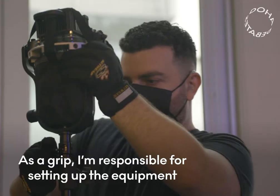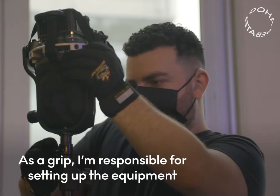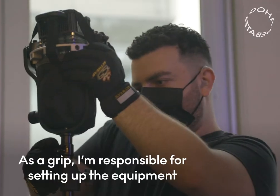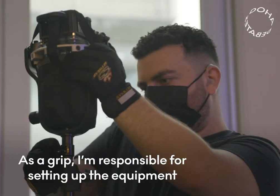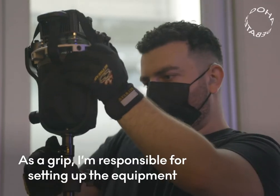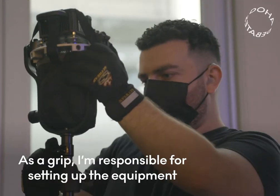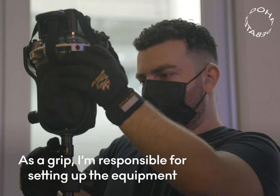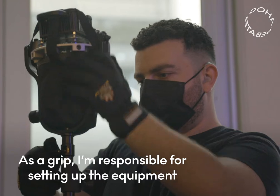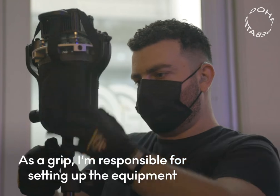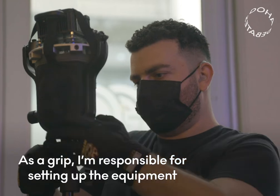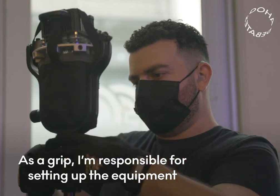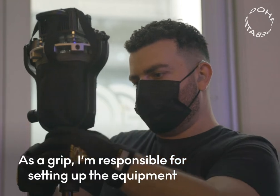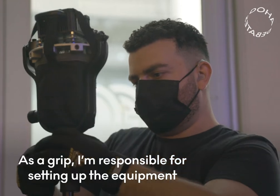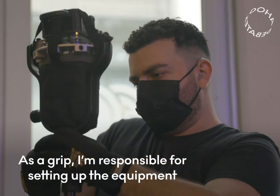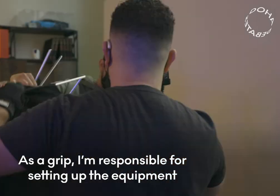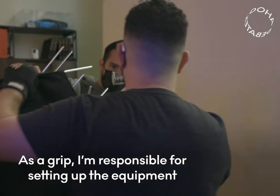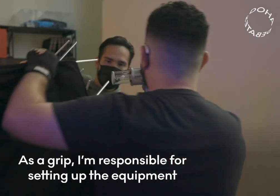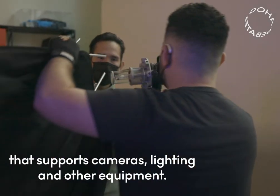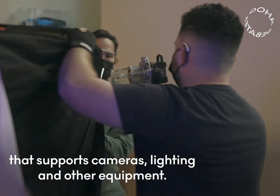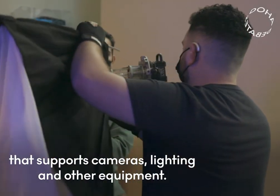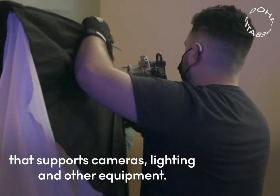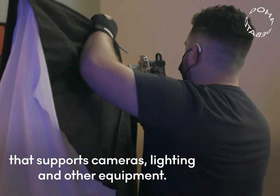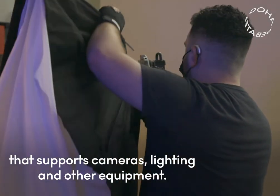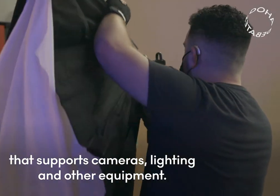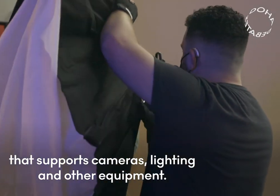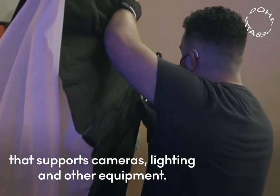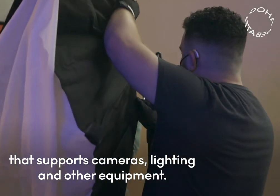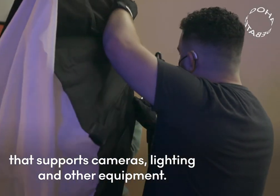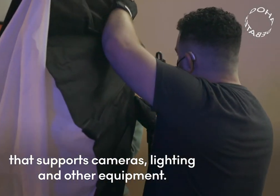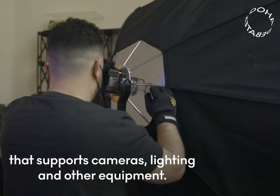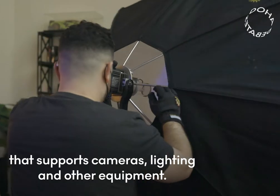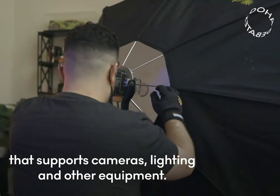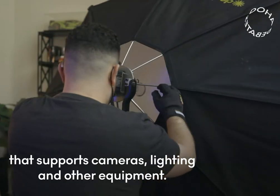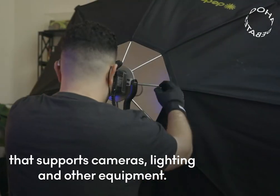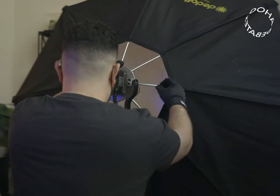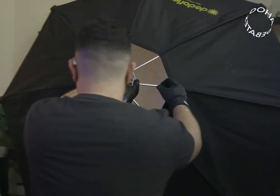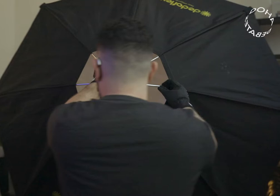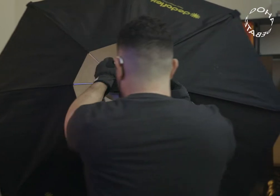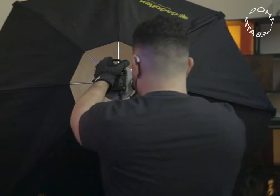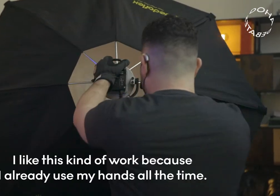بصفتي فني كاميرات، أنا مسؤول عن تجهيز المعدات التي تدعم الكاميرات والإضاءة ومعدات أخرى.